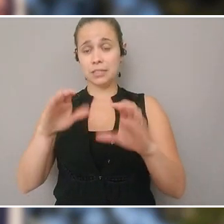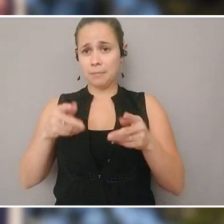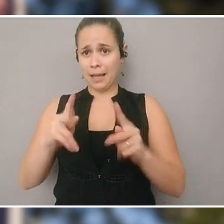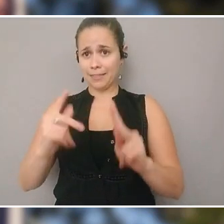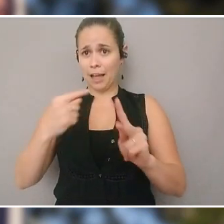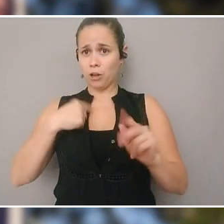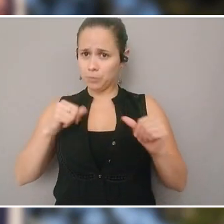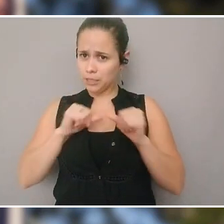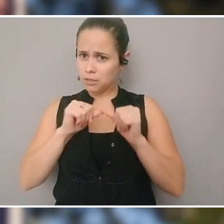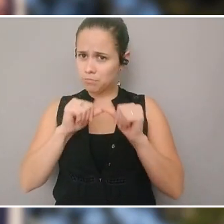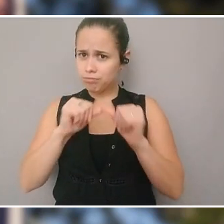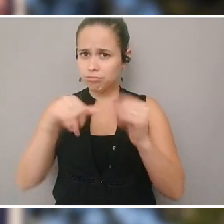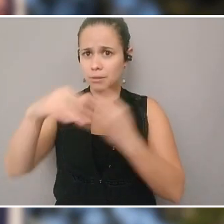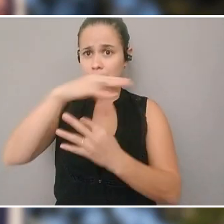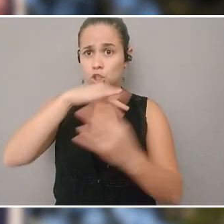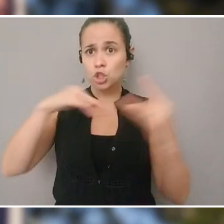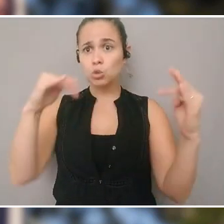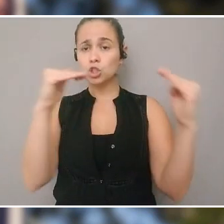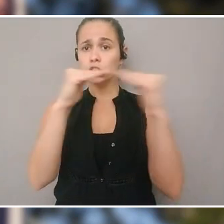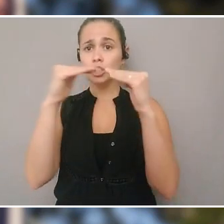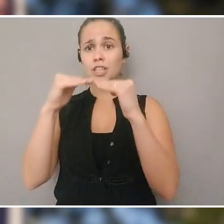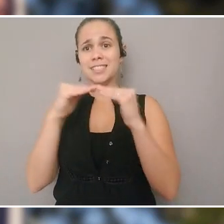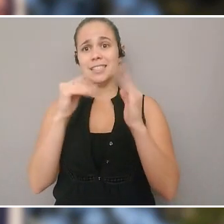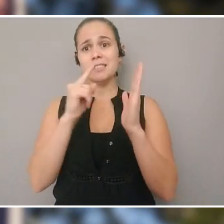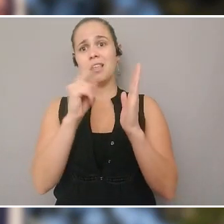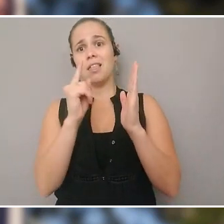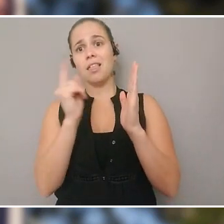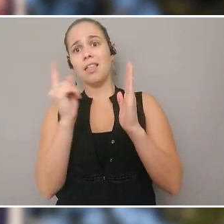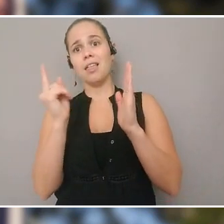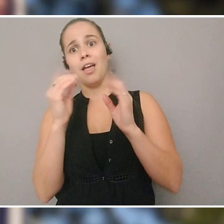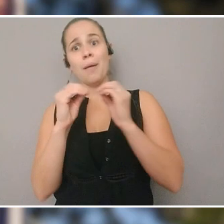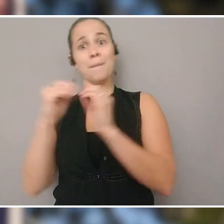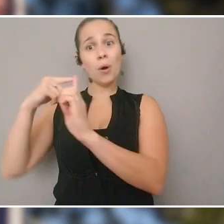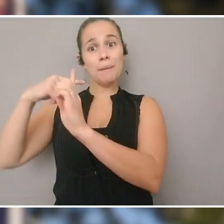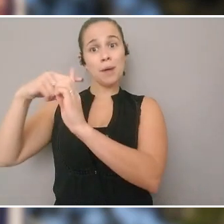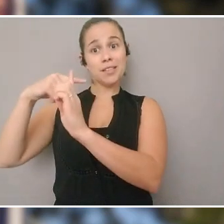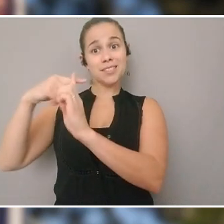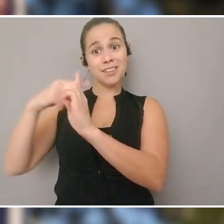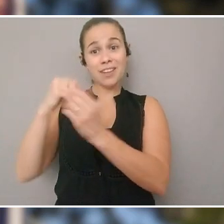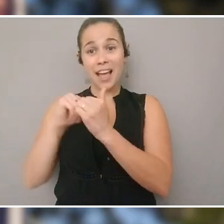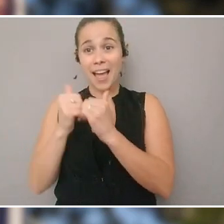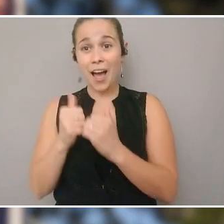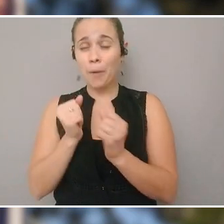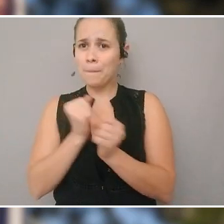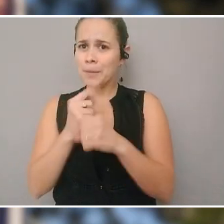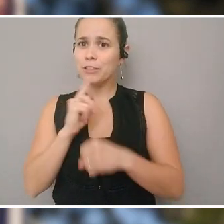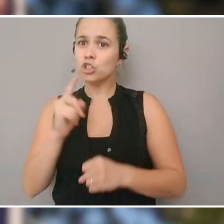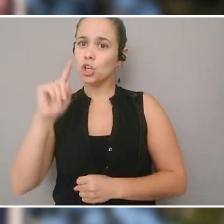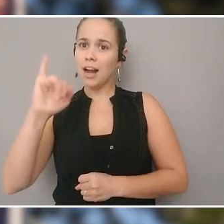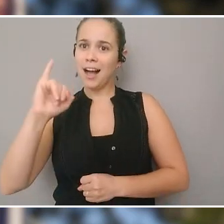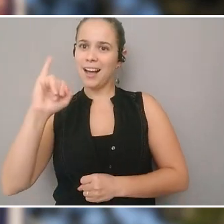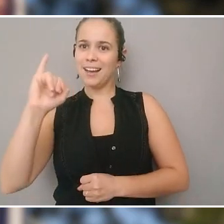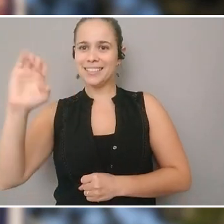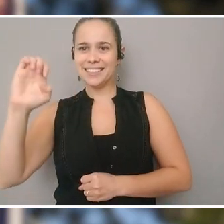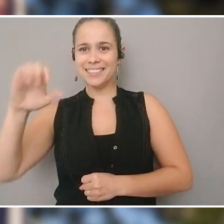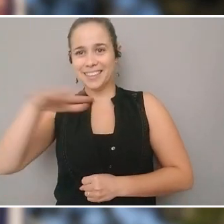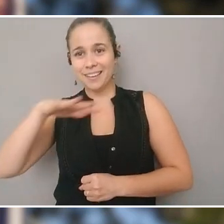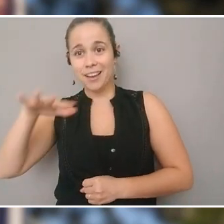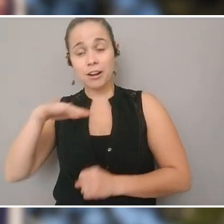aguja de justicia social, asegurando que Inland Empire continúe proporcionando